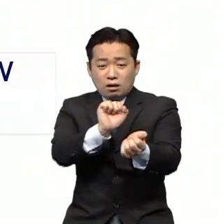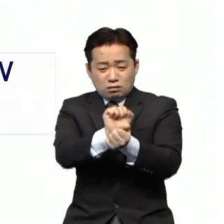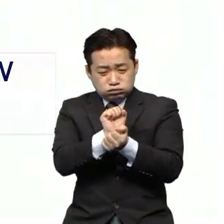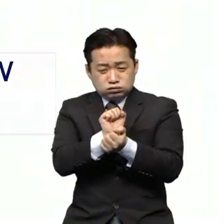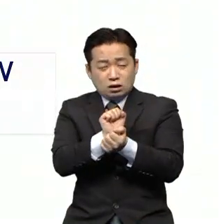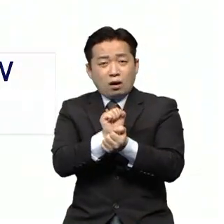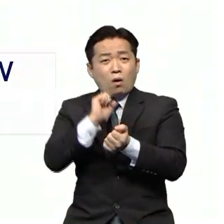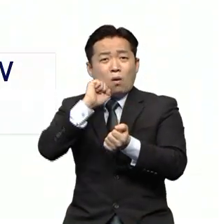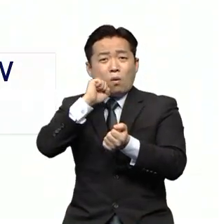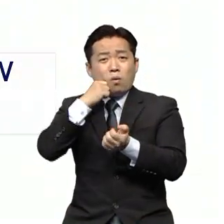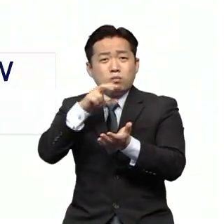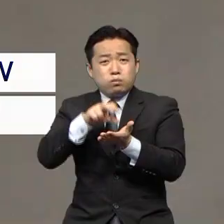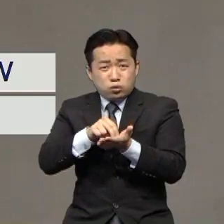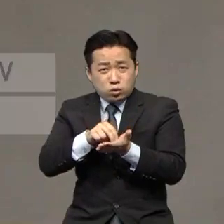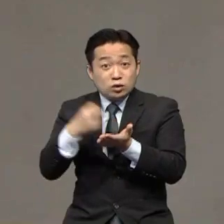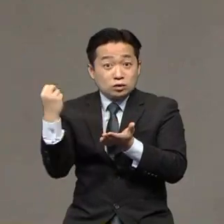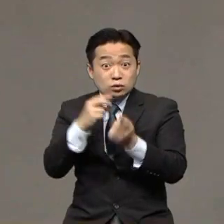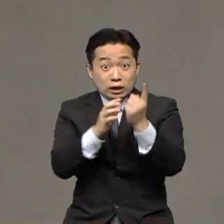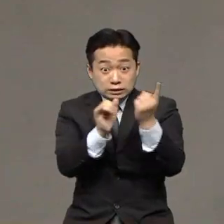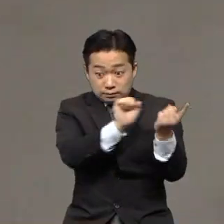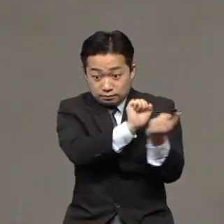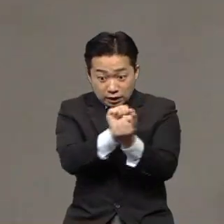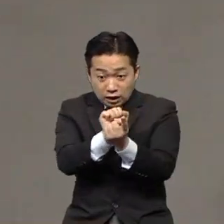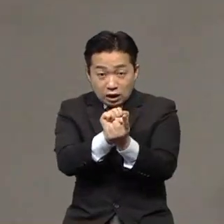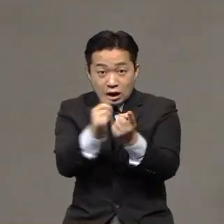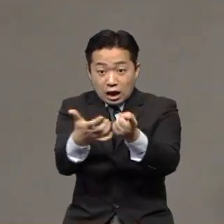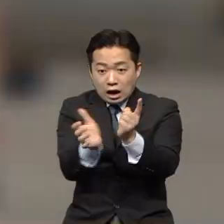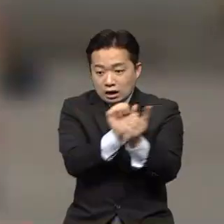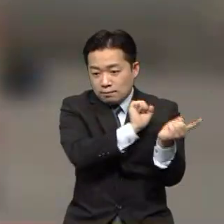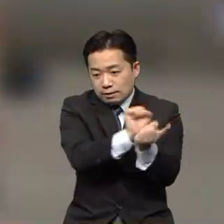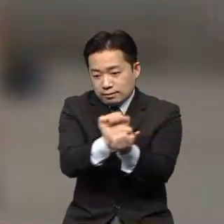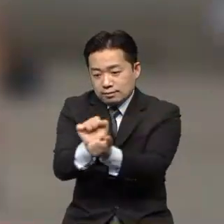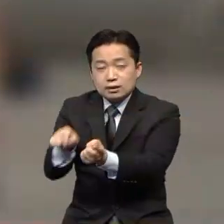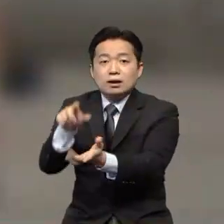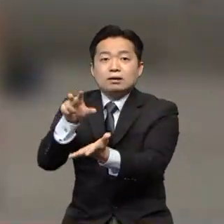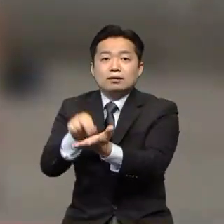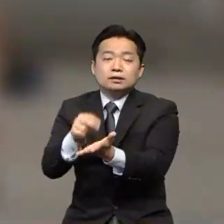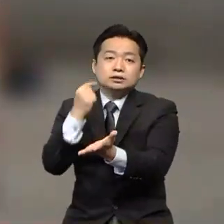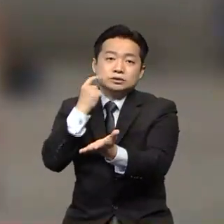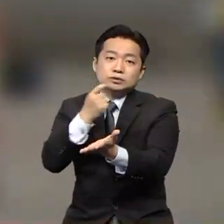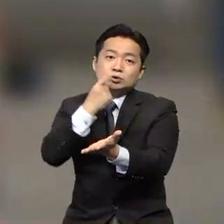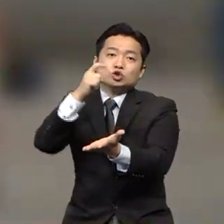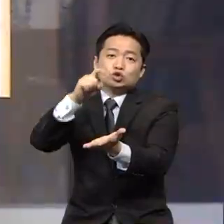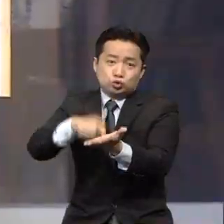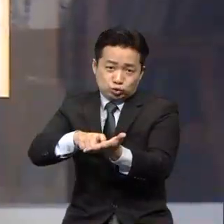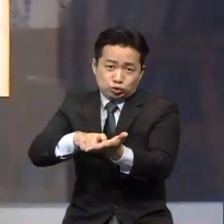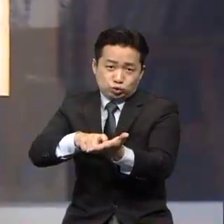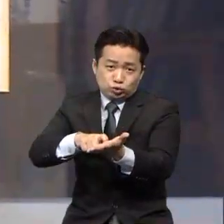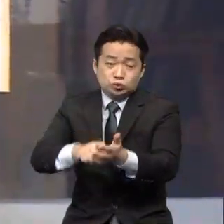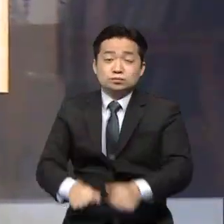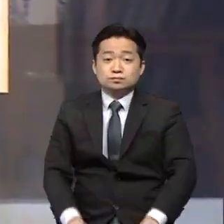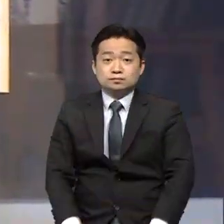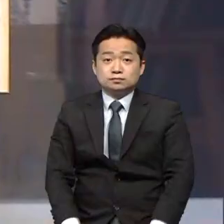취약할 수밖에 없고 1명이 감염되면 대규모 집단 발병으로 이어질 가능성이 크다는 점이 확인된 겁니다.